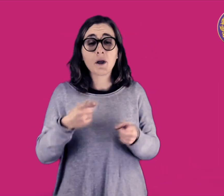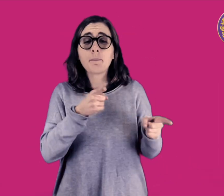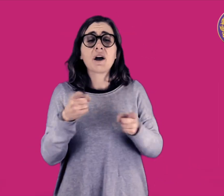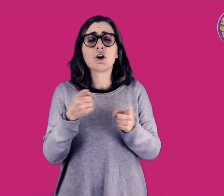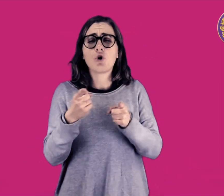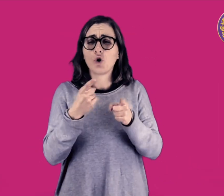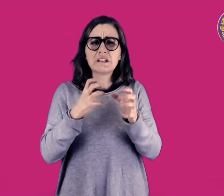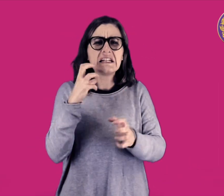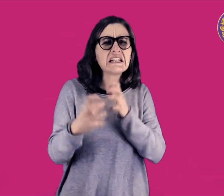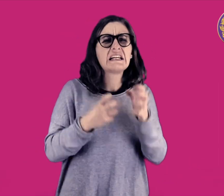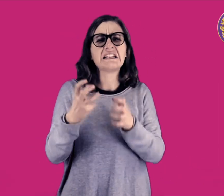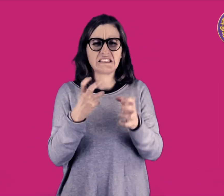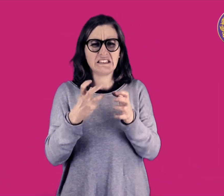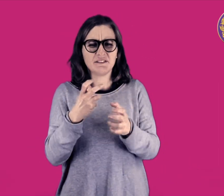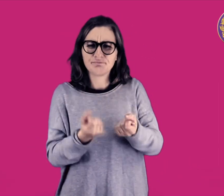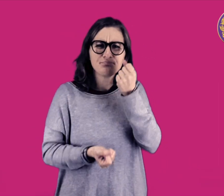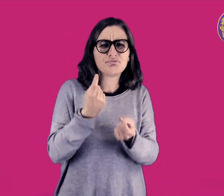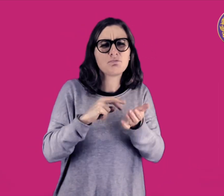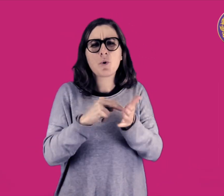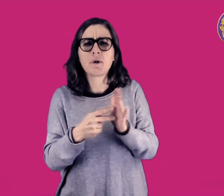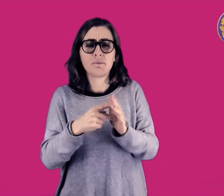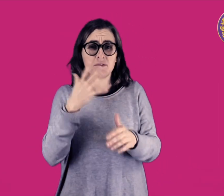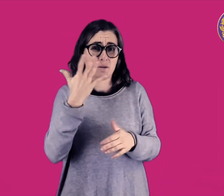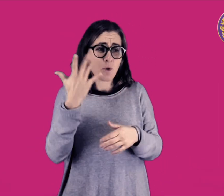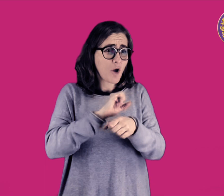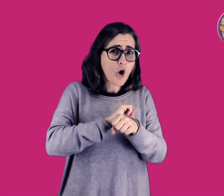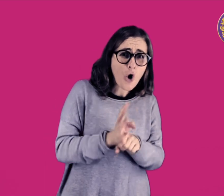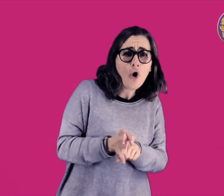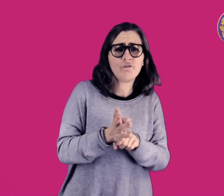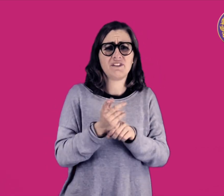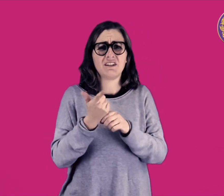E nei periodi di crisi i numeri si aggravano, come è accaduto durante la pandemia da COVID-19,